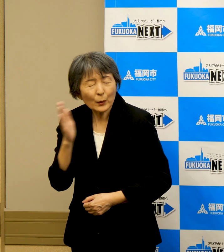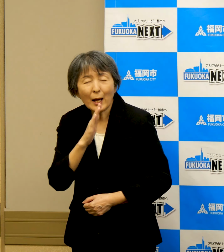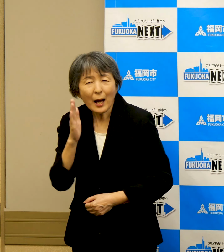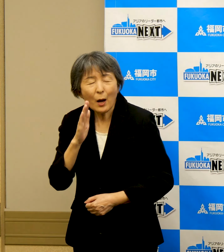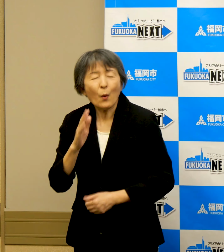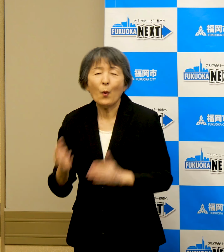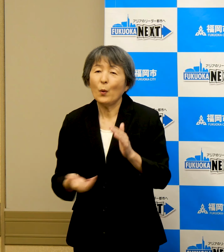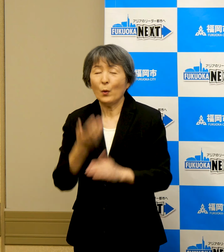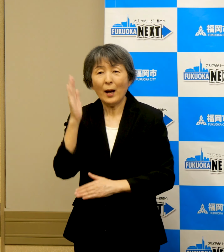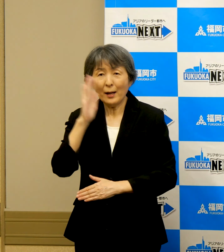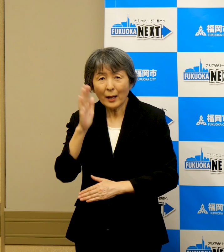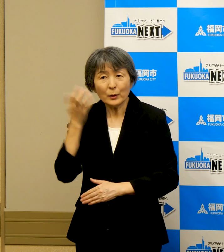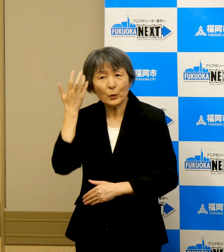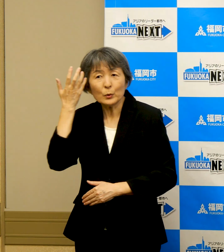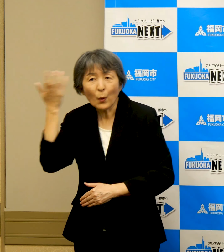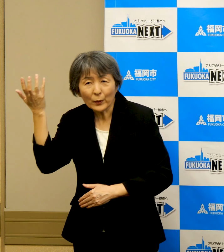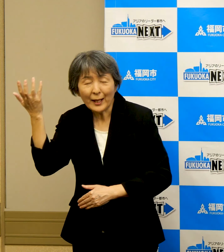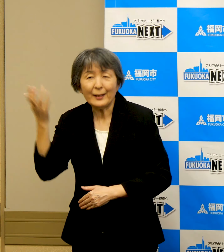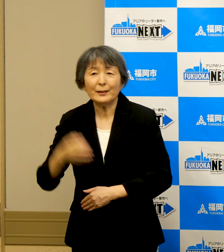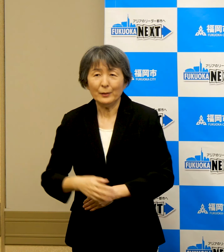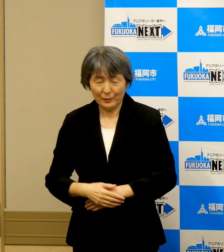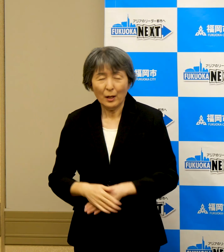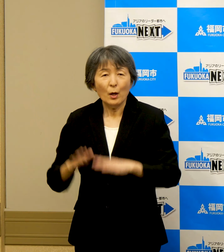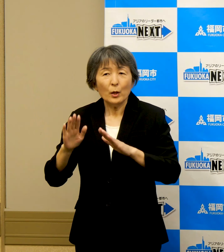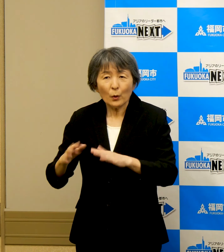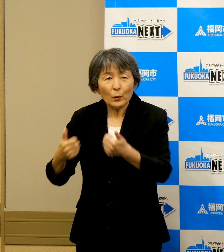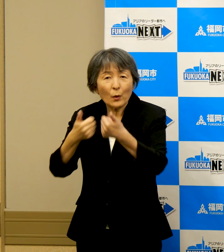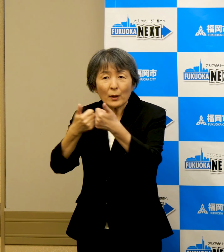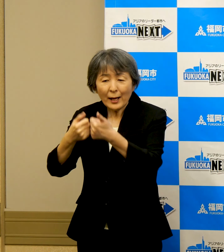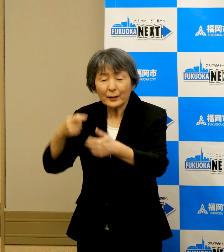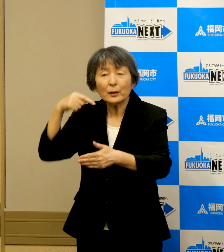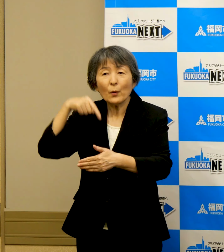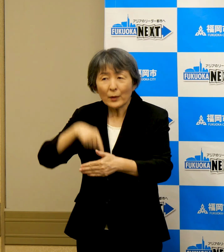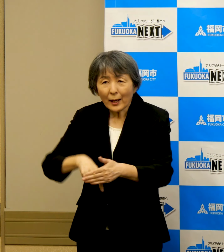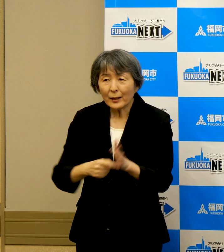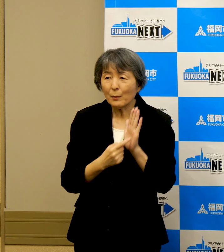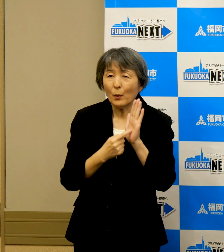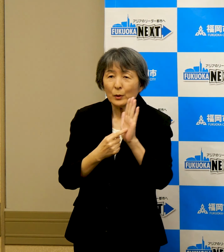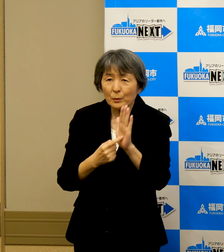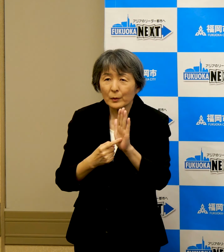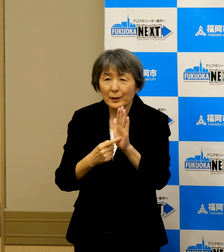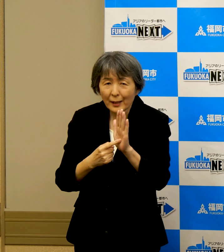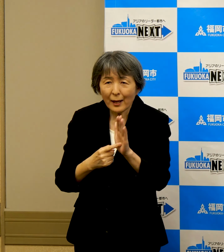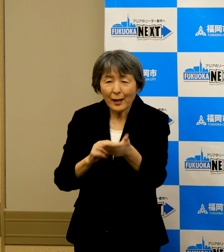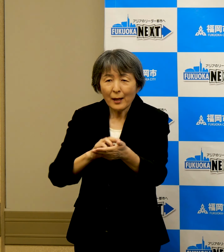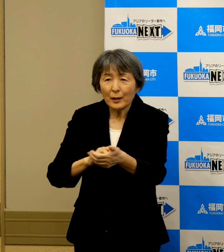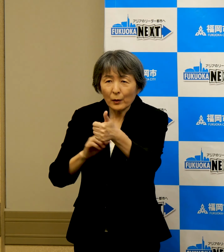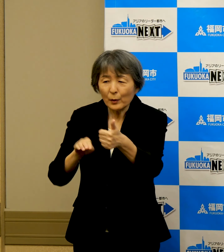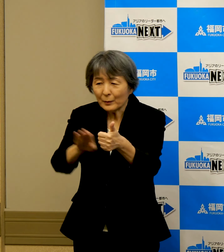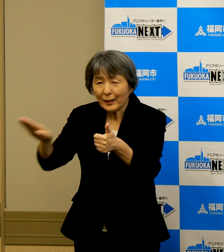それを今日の検討会議の中でもお示しをして 皆さんにもお認めいただいたということになります